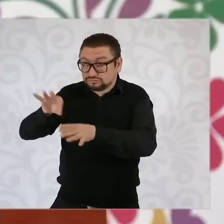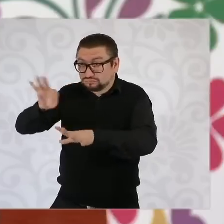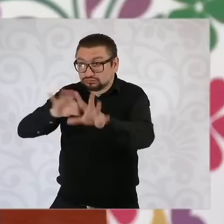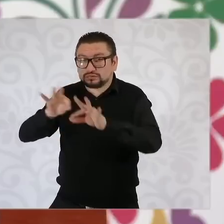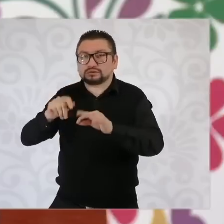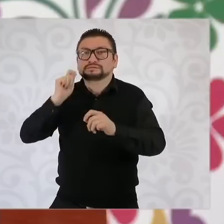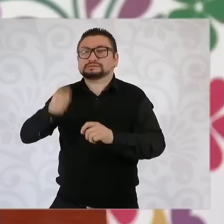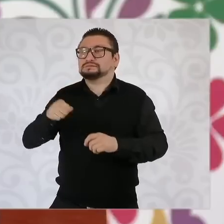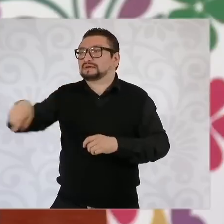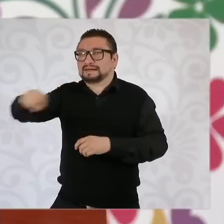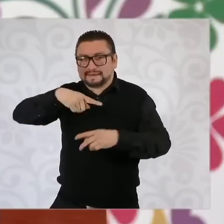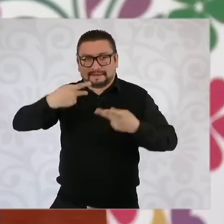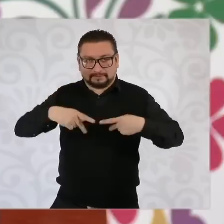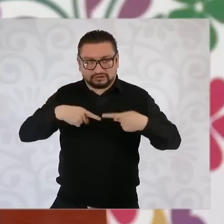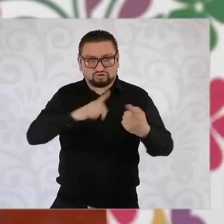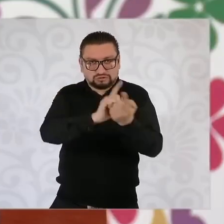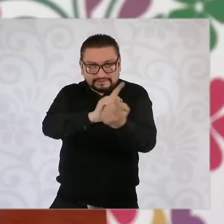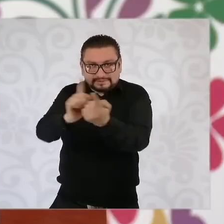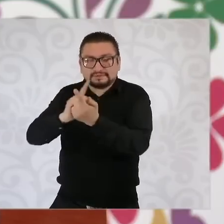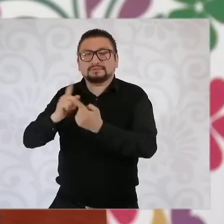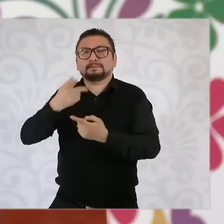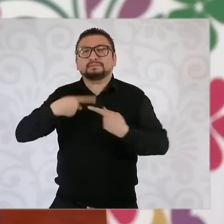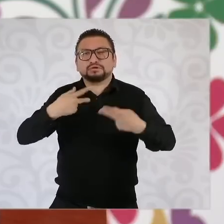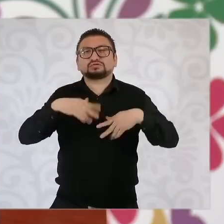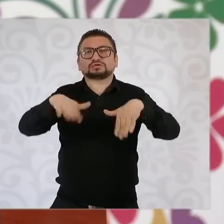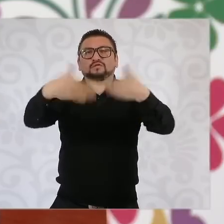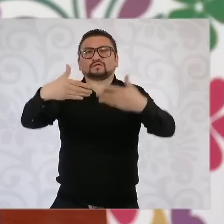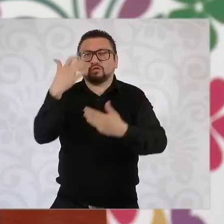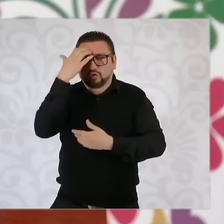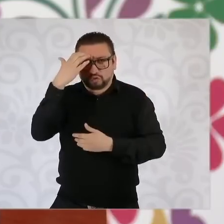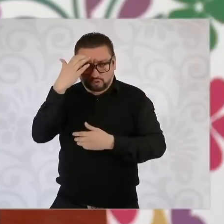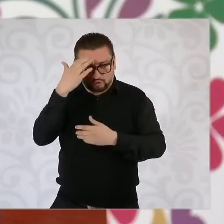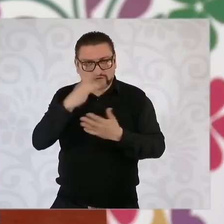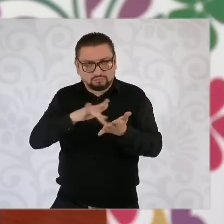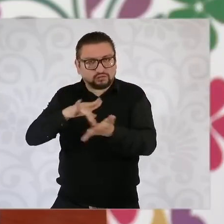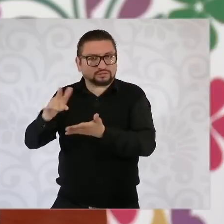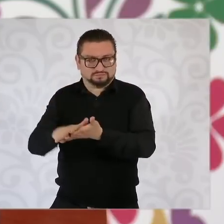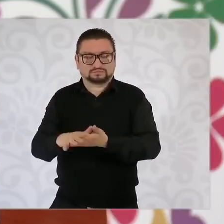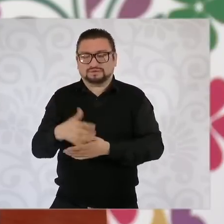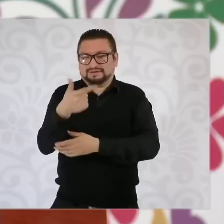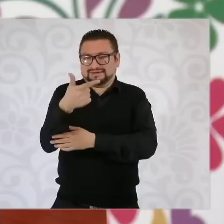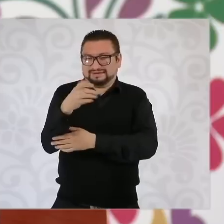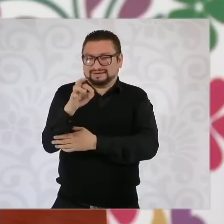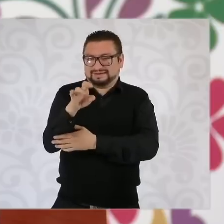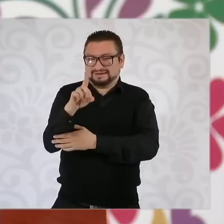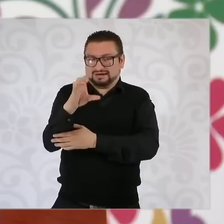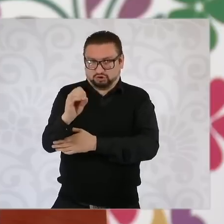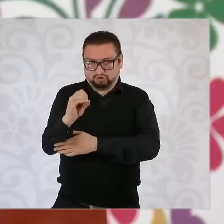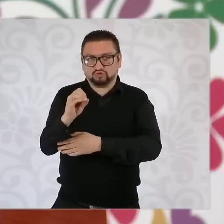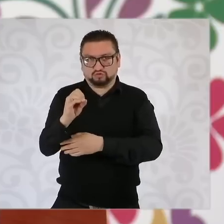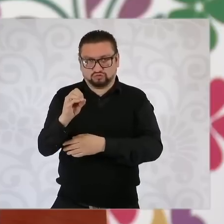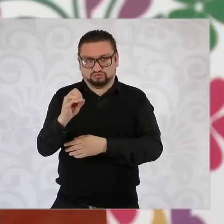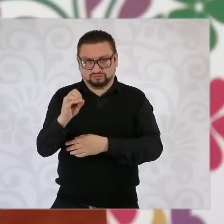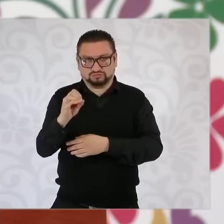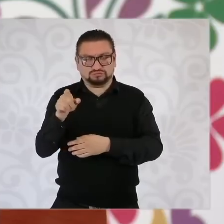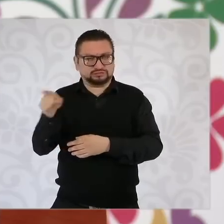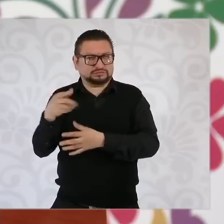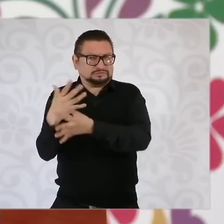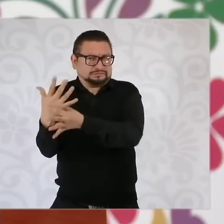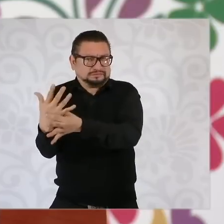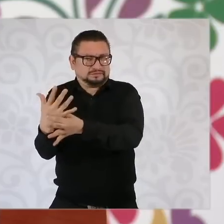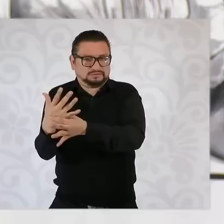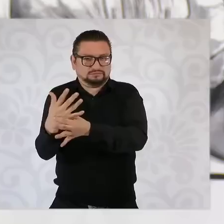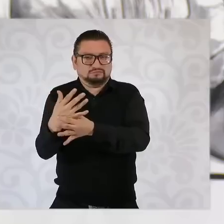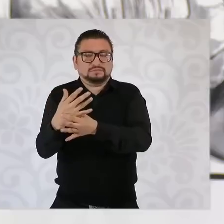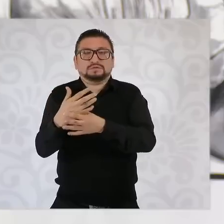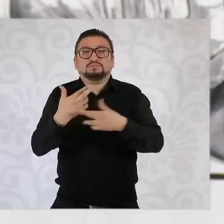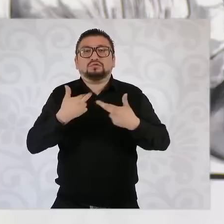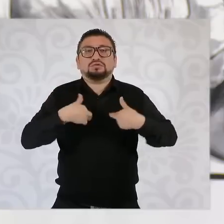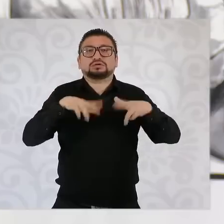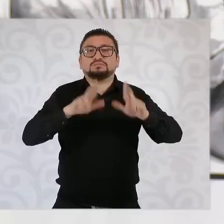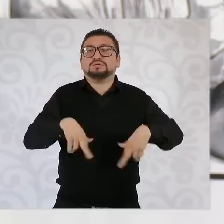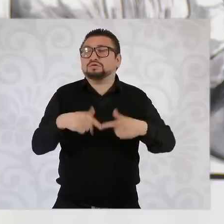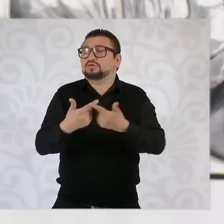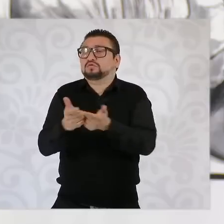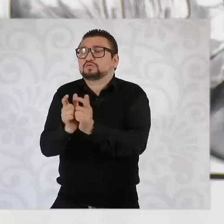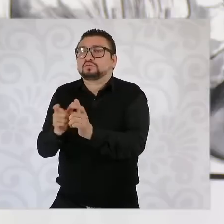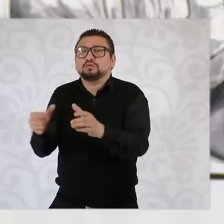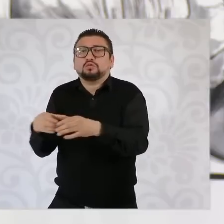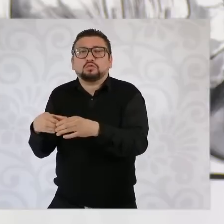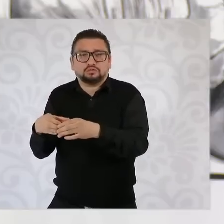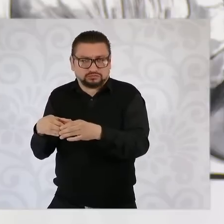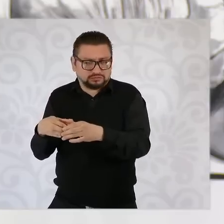el voto de la ciudadanía qué plantea Gerardo que tiene que haber representación de las minorías de